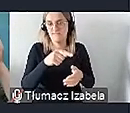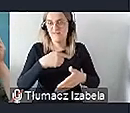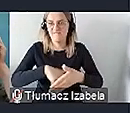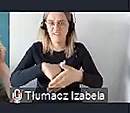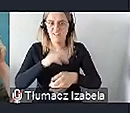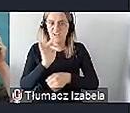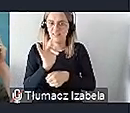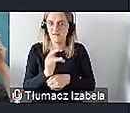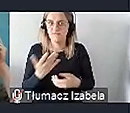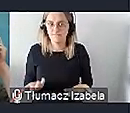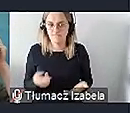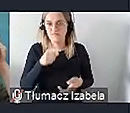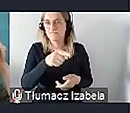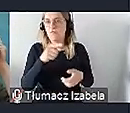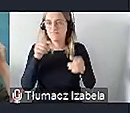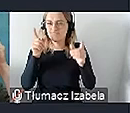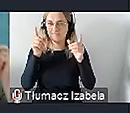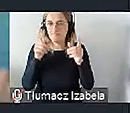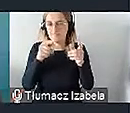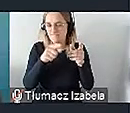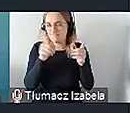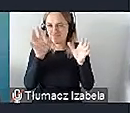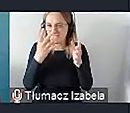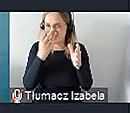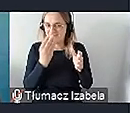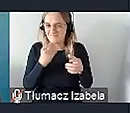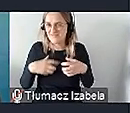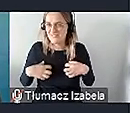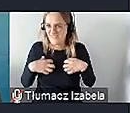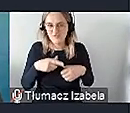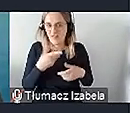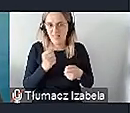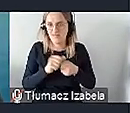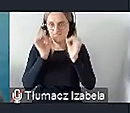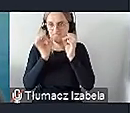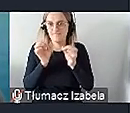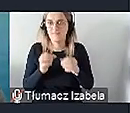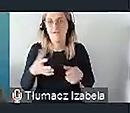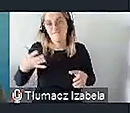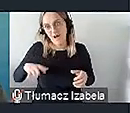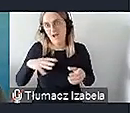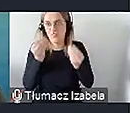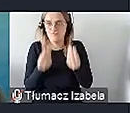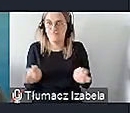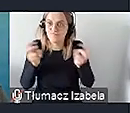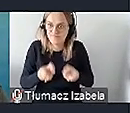Oczywiście taki stworek nie istnieje, natomiast warto go sobie stworzyć. To ułatwi nam zrozumienie siebie.